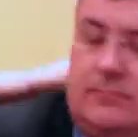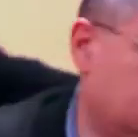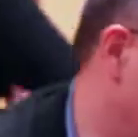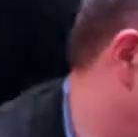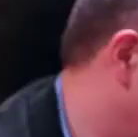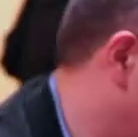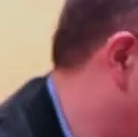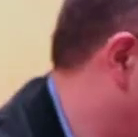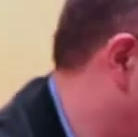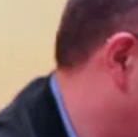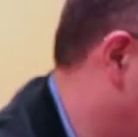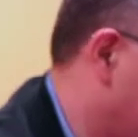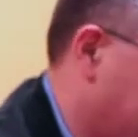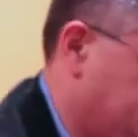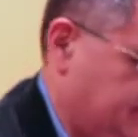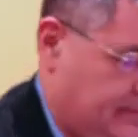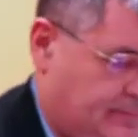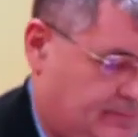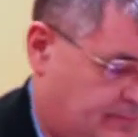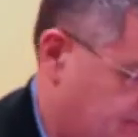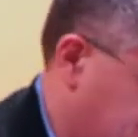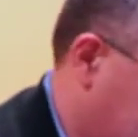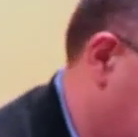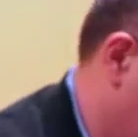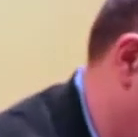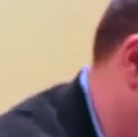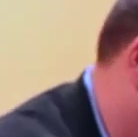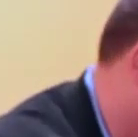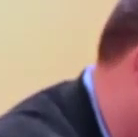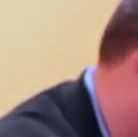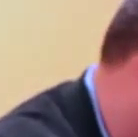se hacen eventos como la Copa América, la Fórmula 1,